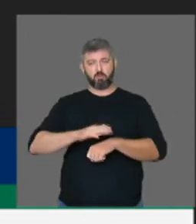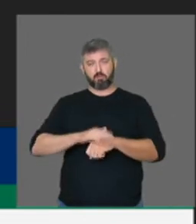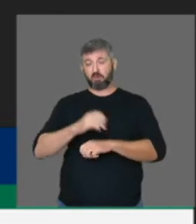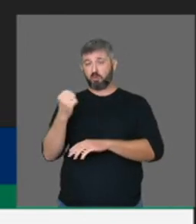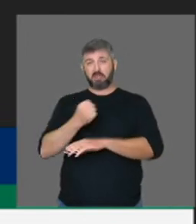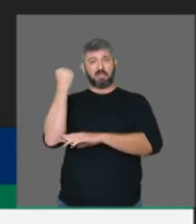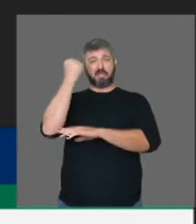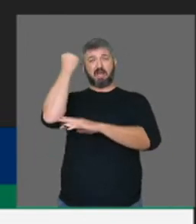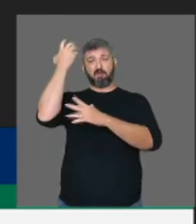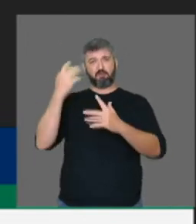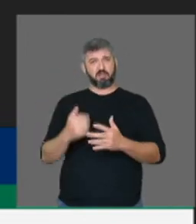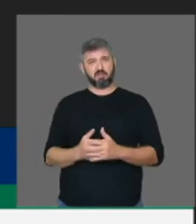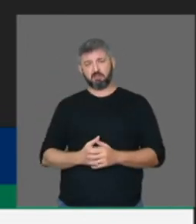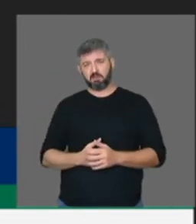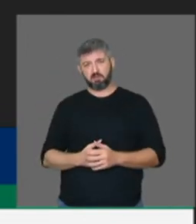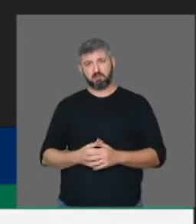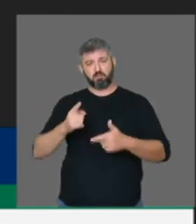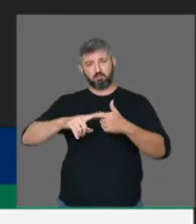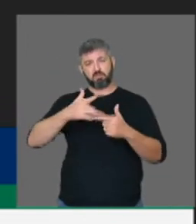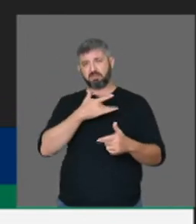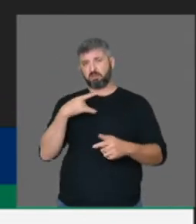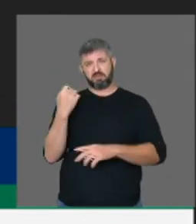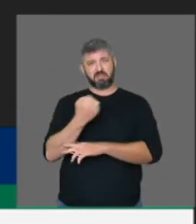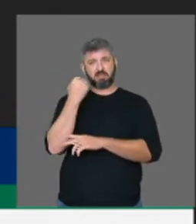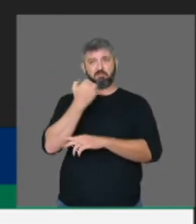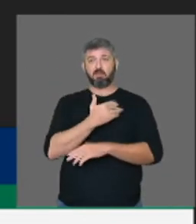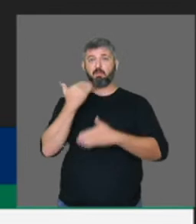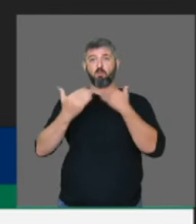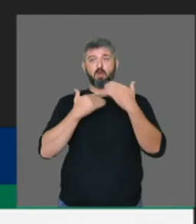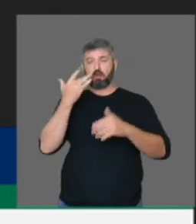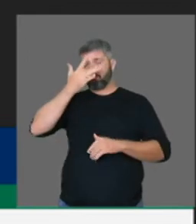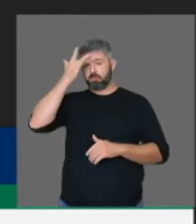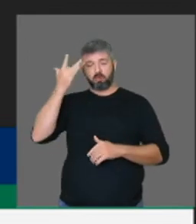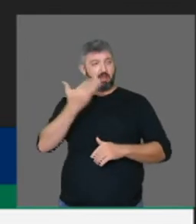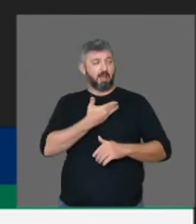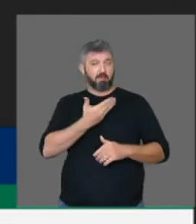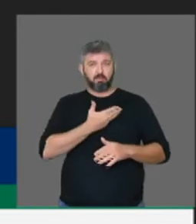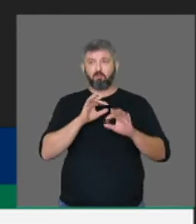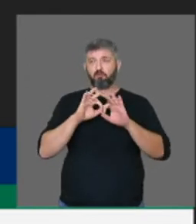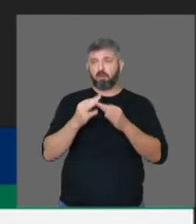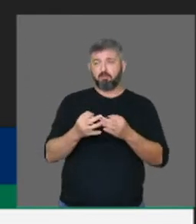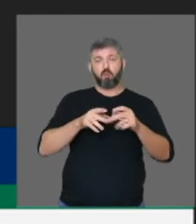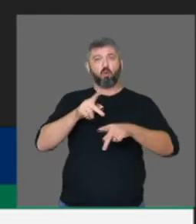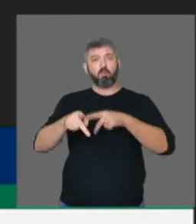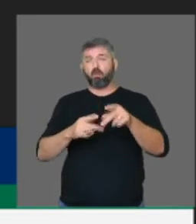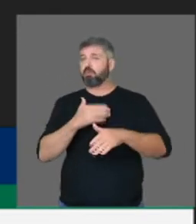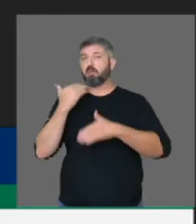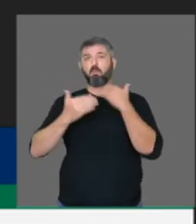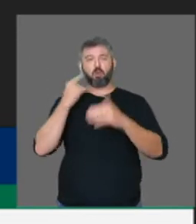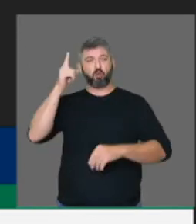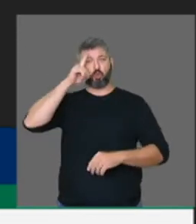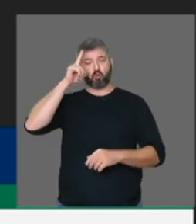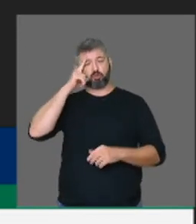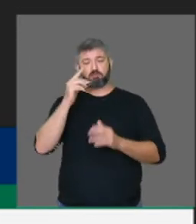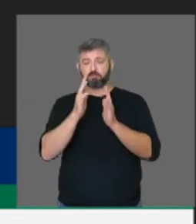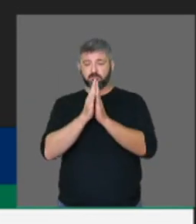POVO BRASILEIRO NESTE MOMENTO DE GRAVE CRISE SANITÁRIA ONDE NÓS ESTAMOS PERDENDO ENTES QUERIDOS, PERDENDO CIDADÃOS BRASILEIROS TODOS OS DIAS. MEU MUITO OBRIGADO, SR.